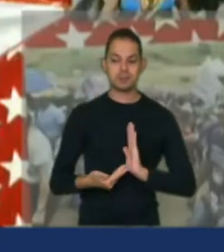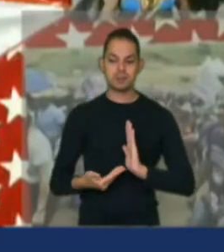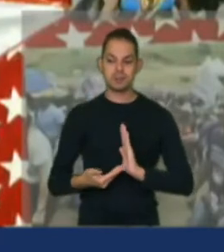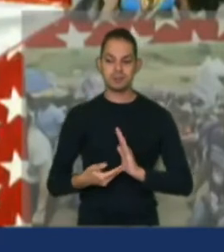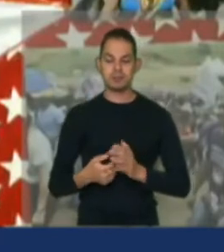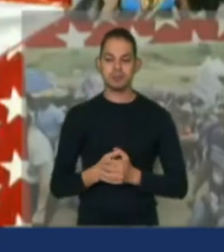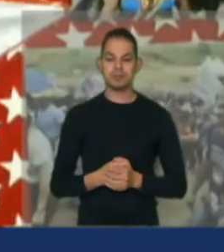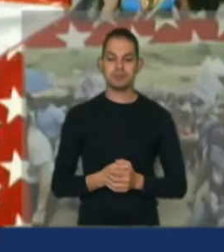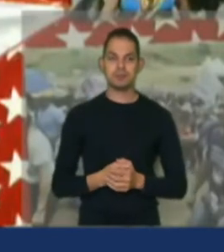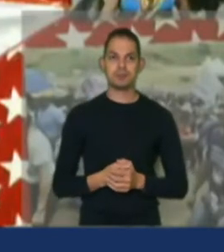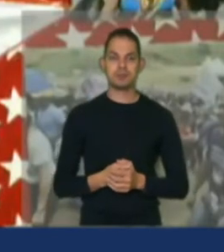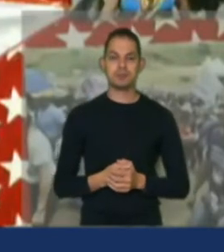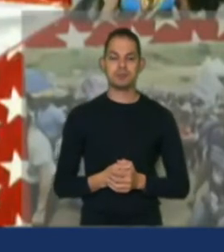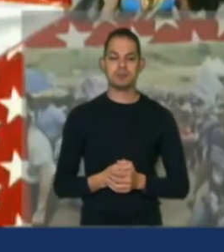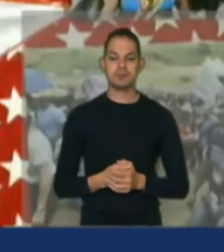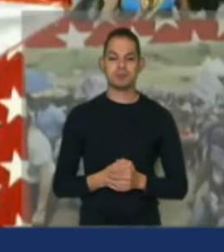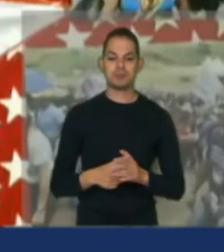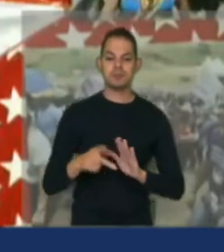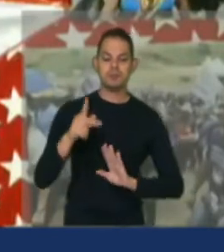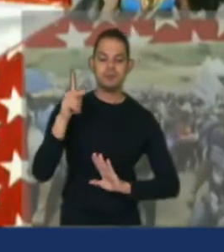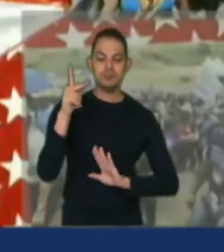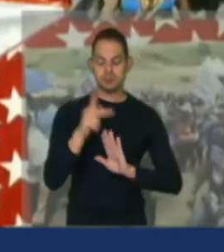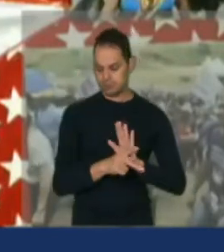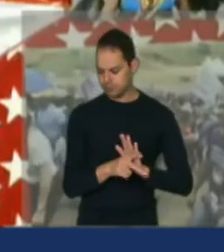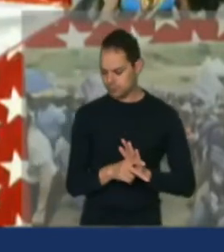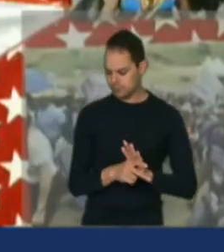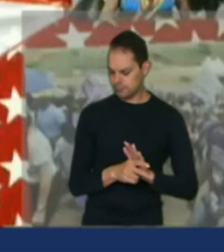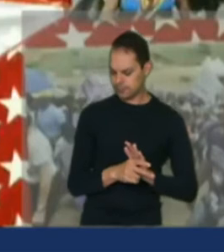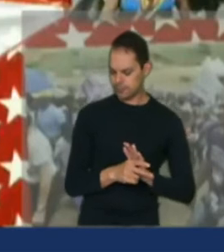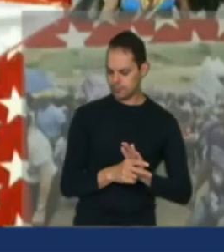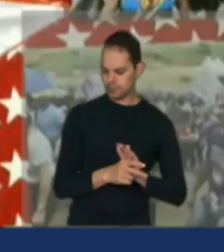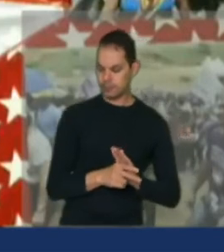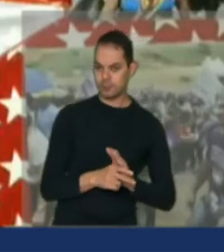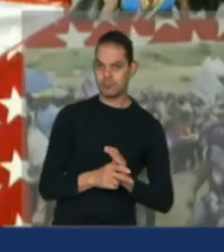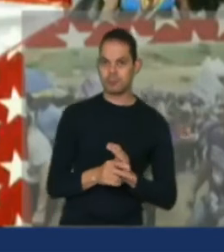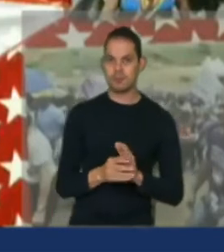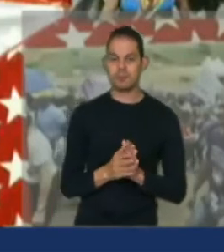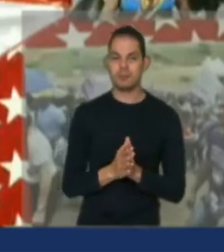FEDERAL. ESSE PROJETO FOI BATIZADO PELOS DEFENSORES DO MEIO AMBIENTE COMO TAMBÉM